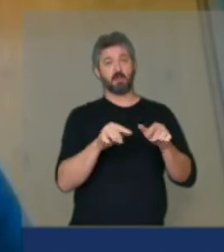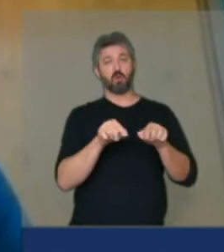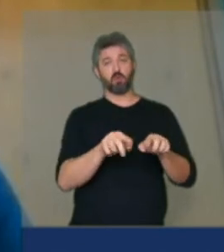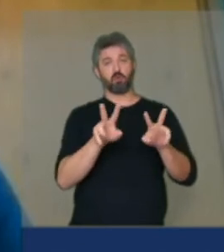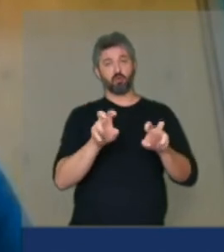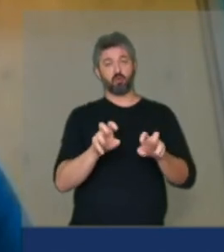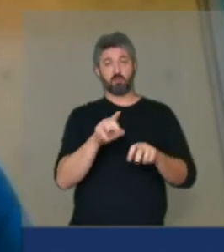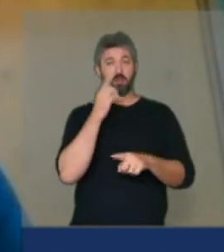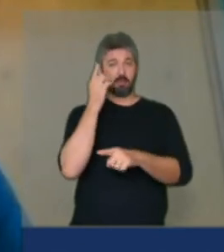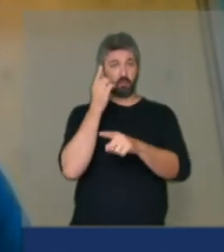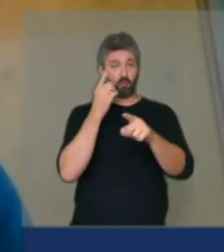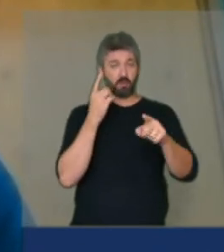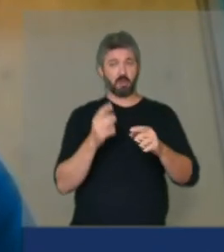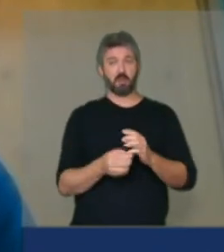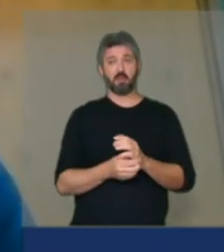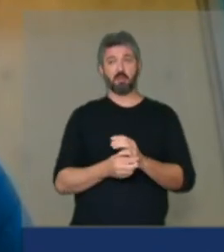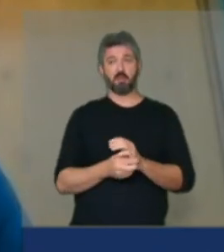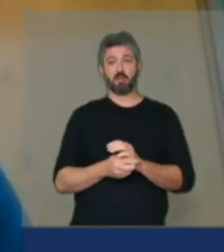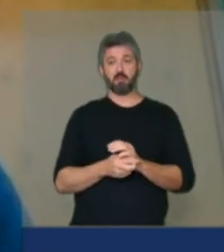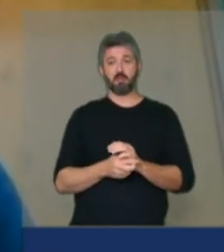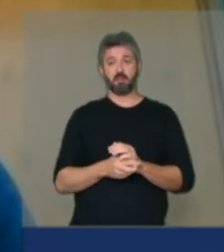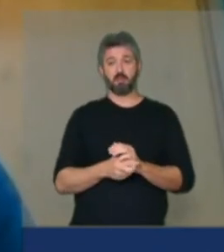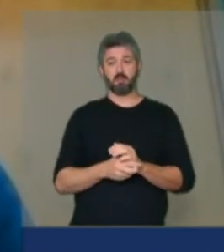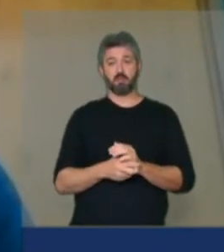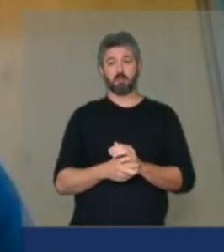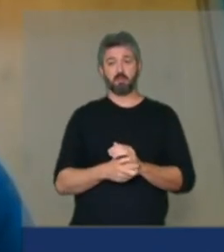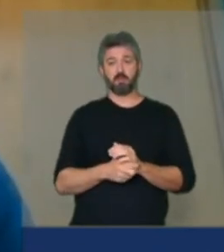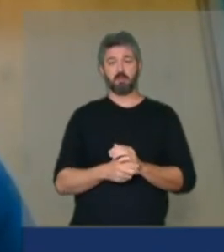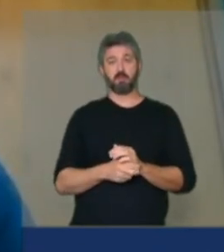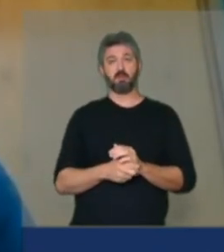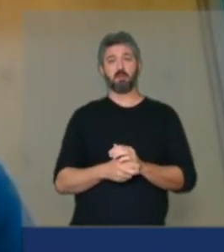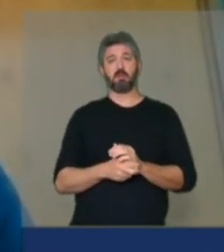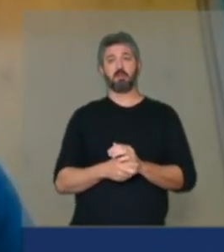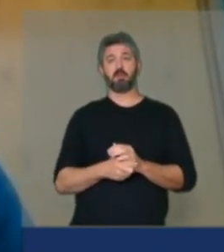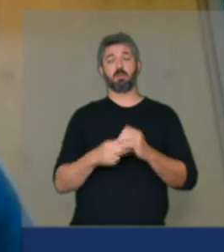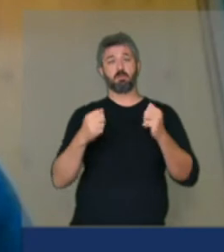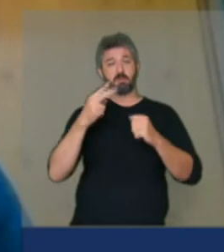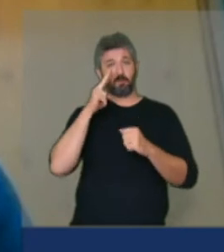ATENÇÃO DOS DEMAIS PARLAMENTARES SOMENTE PARA CONCLUIR QUE É PRECISO REVER ESSE POSICIONAMENTO, NÓS